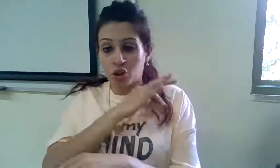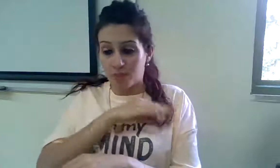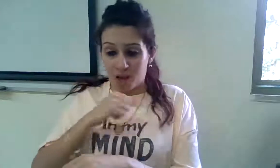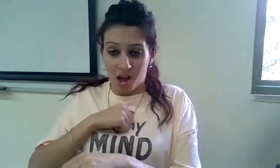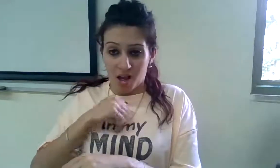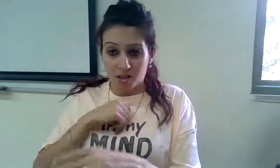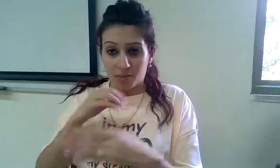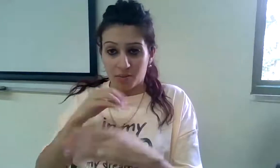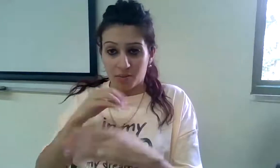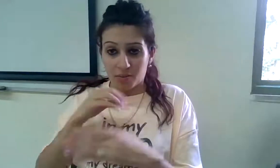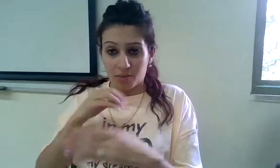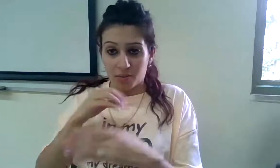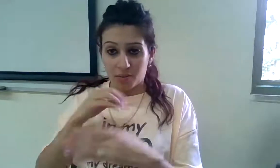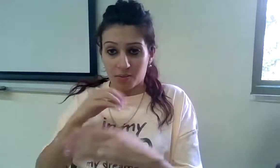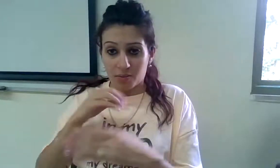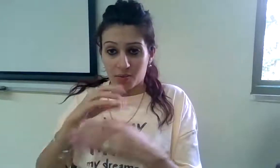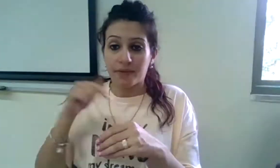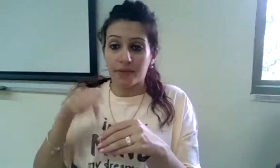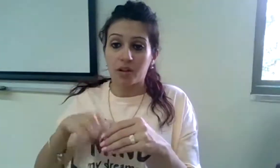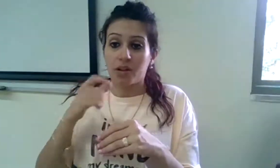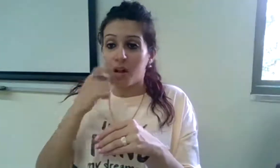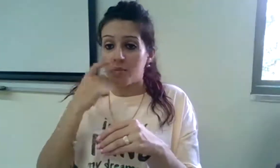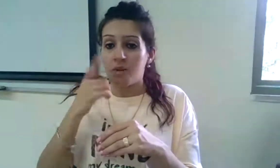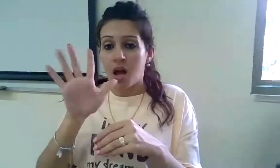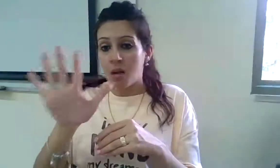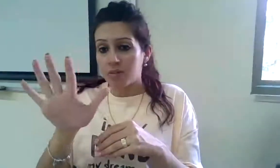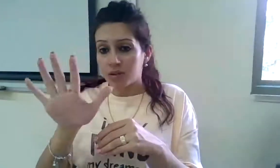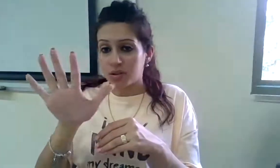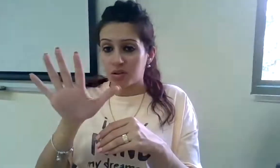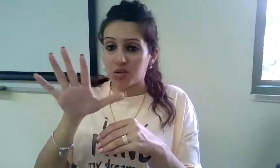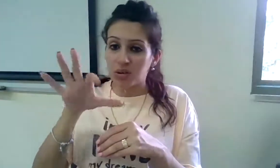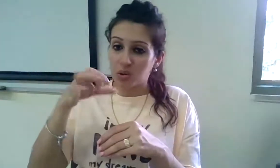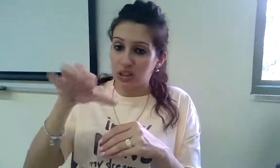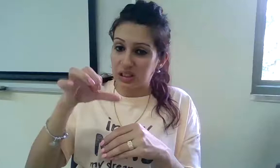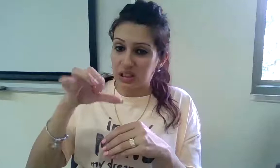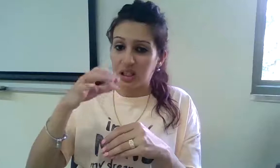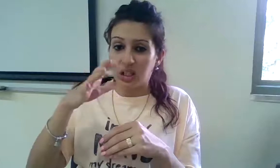حيث يحتاج النظام والتشريع أيضا إلى توفير ما هو ضروري وليس فقط التدريب